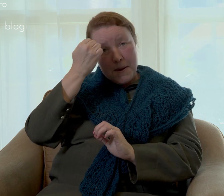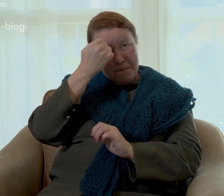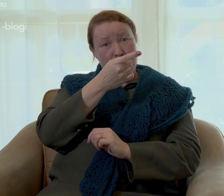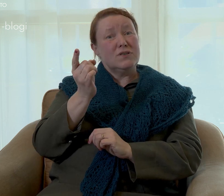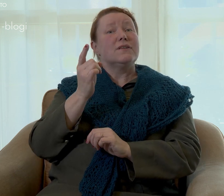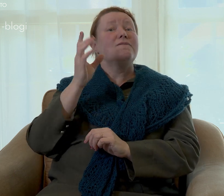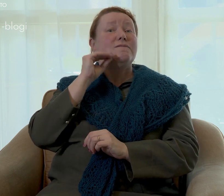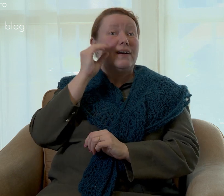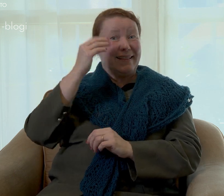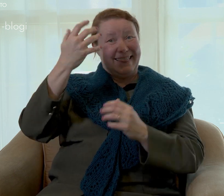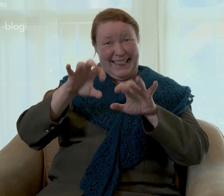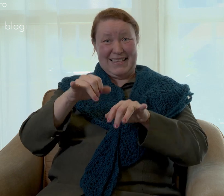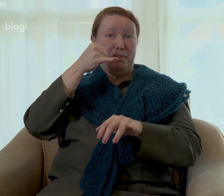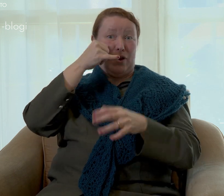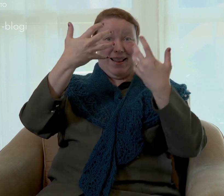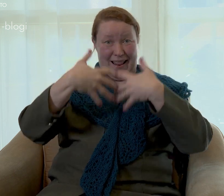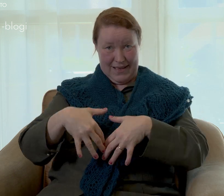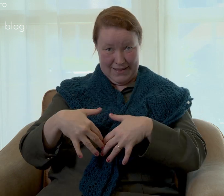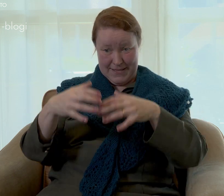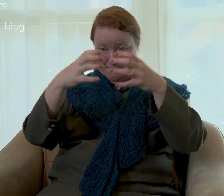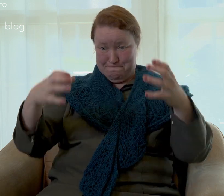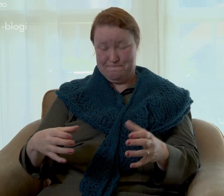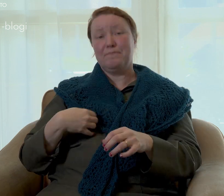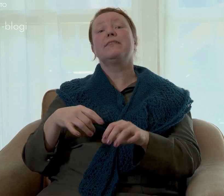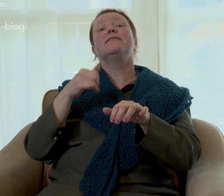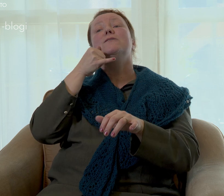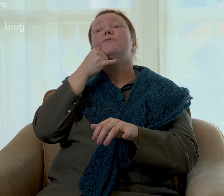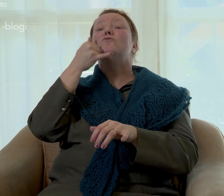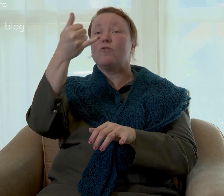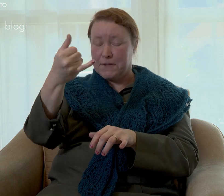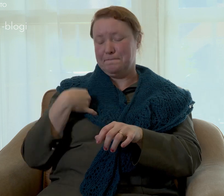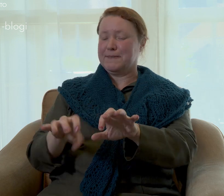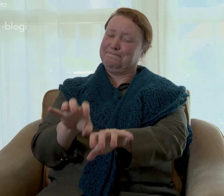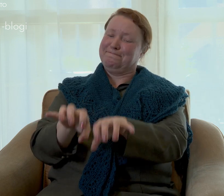Muistatteko vanhan tekstipuhelinlaitteen, jossa kirjoittajan teksti -